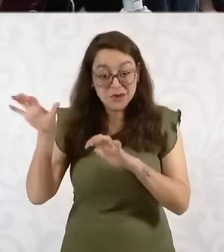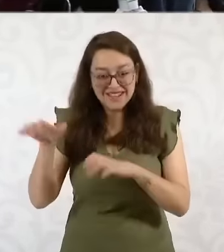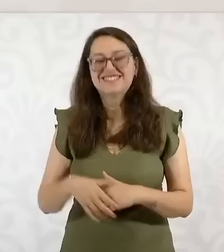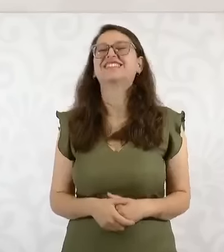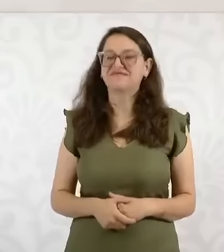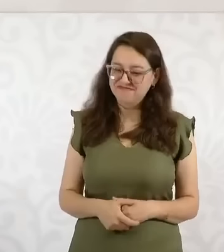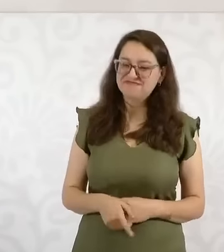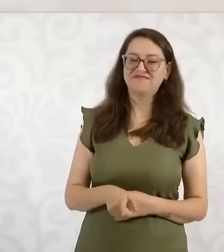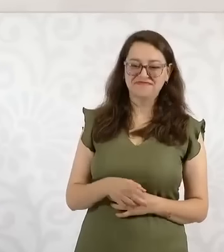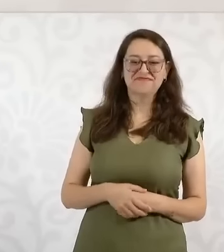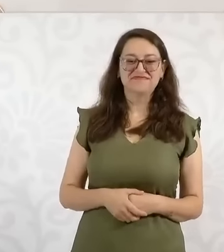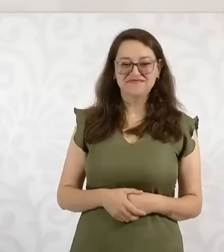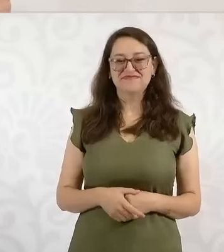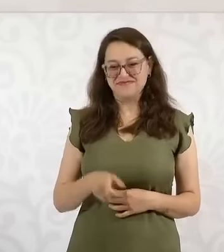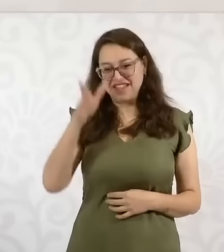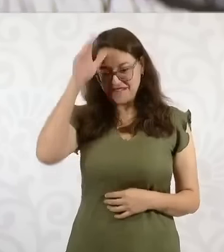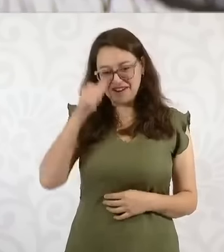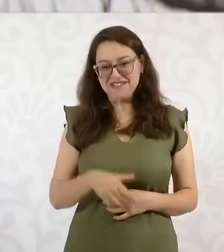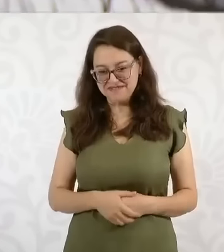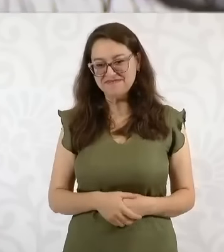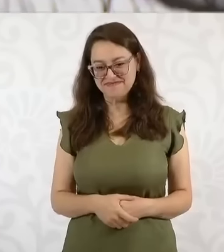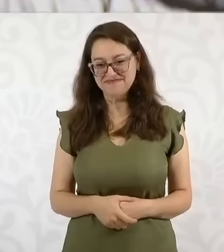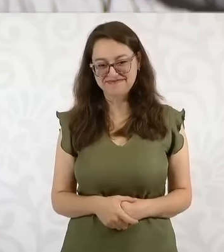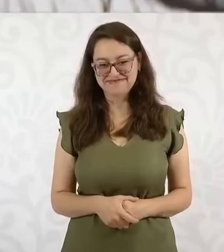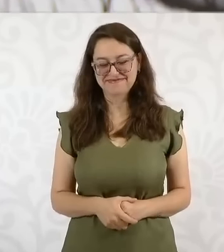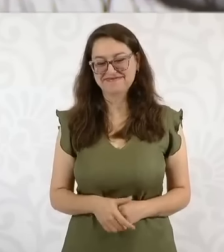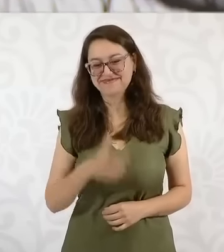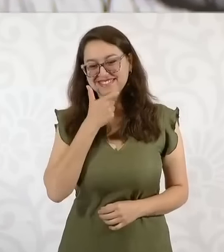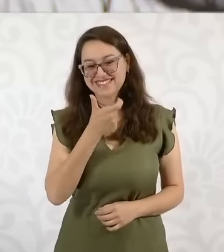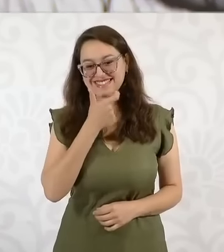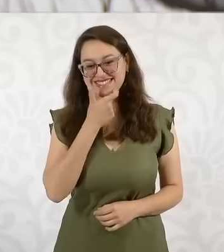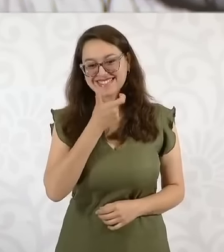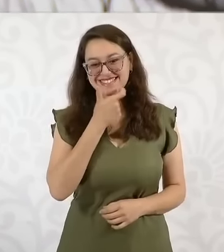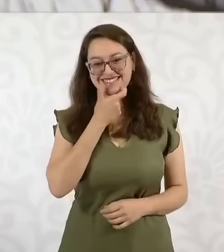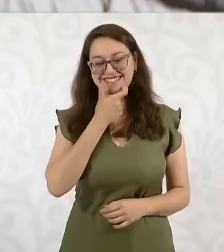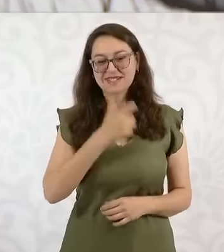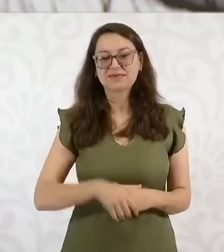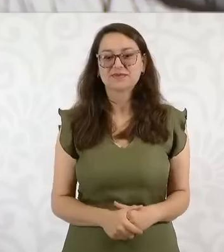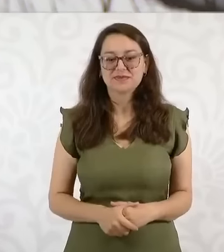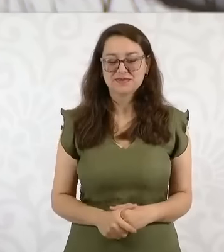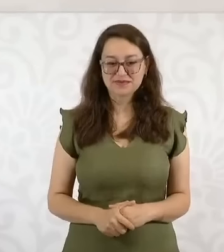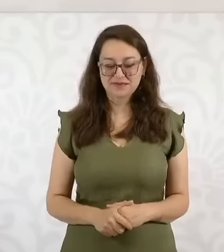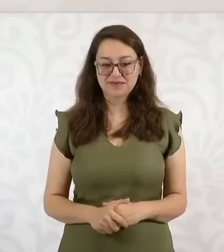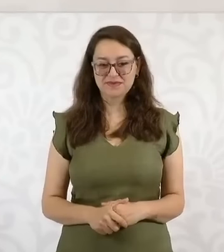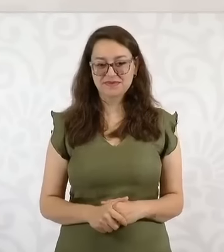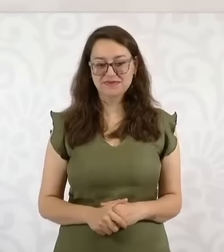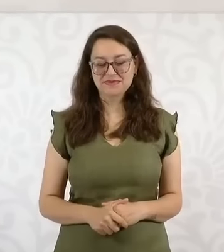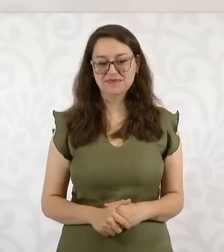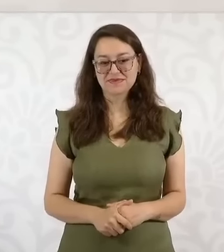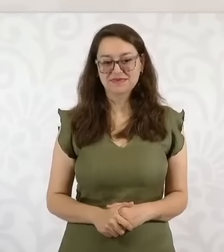Pumas. Estoy de acuerdo. [risas]